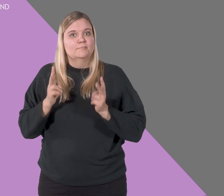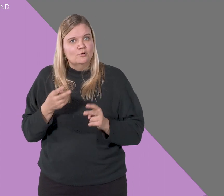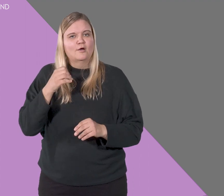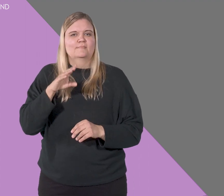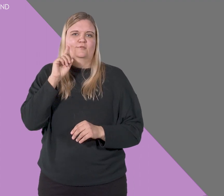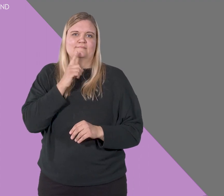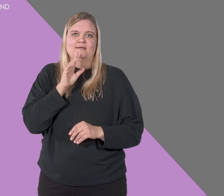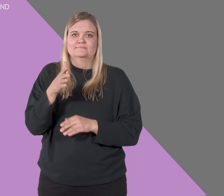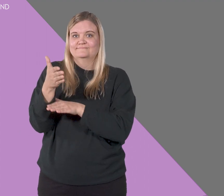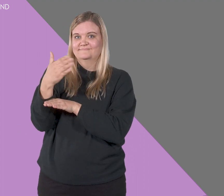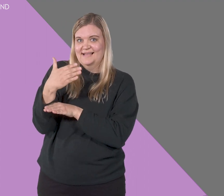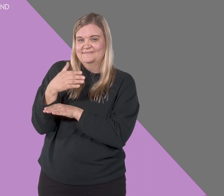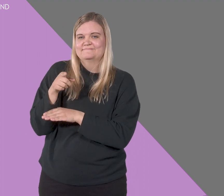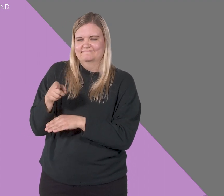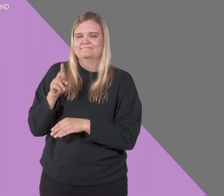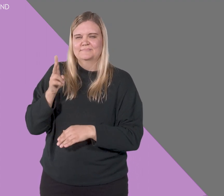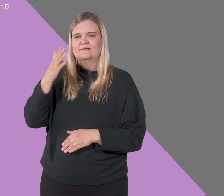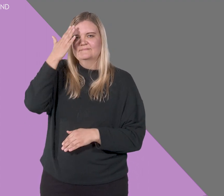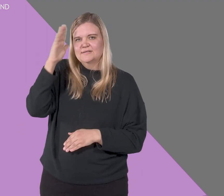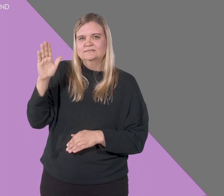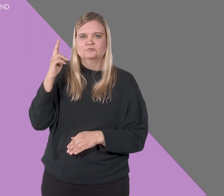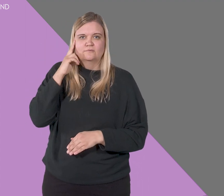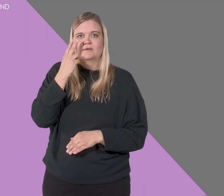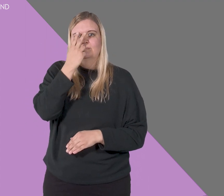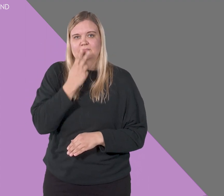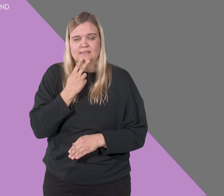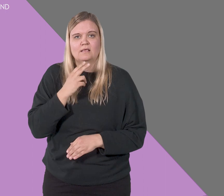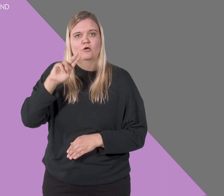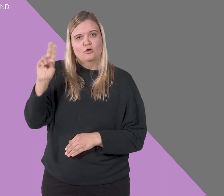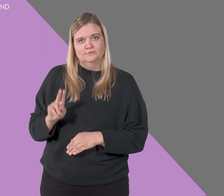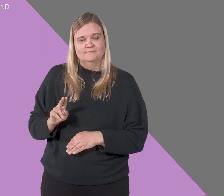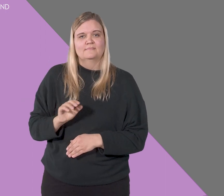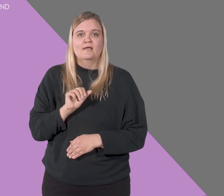om de dövas flagga som designats av den dövblinde franske konstnären -